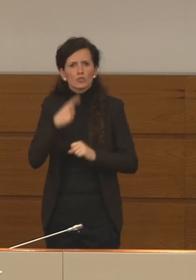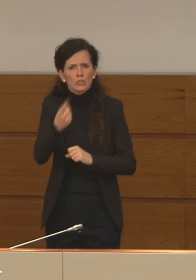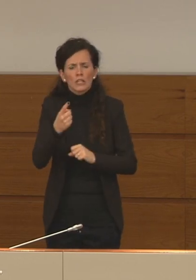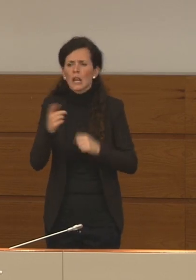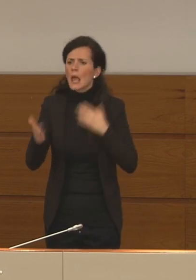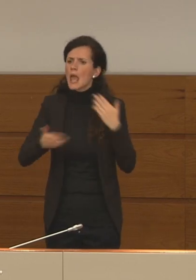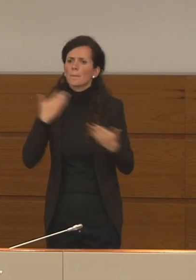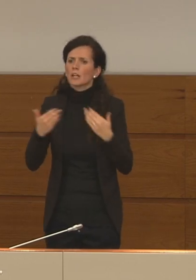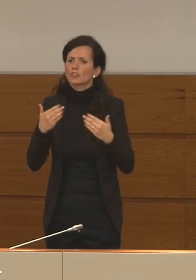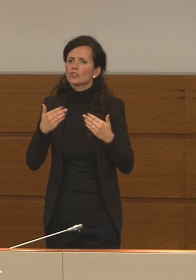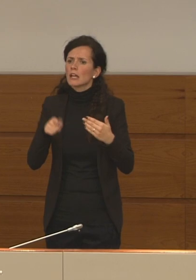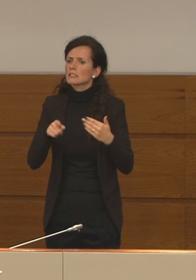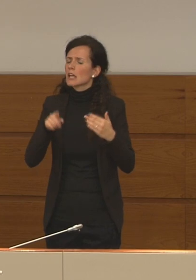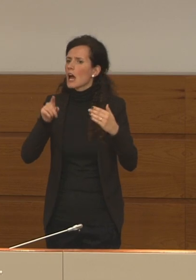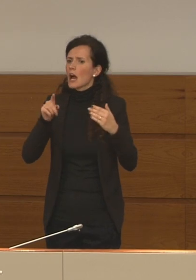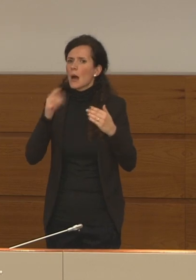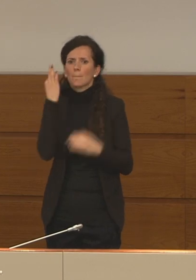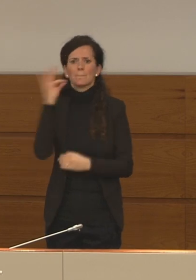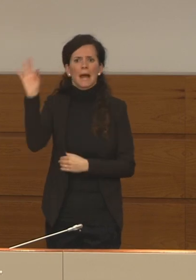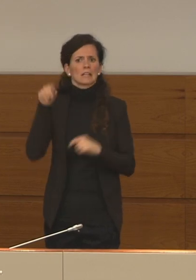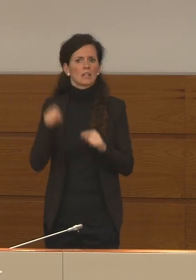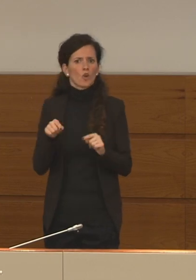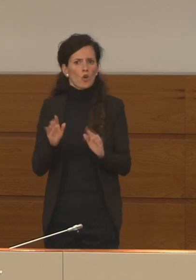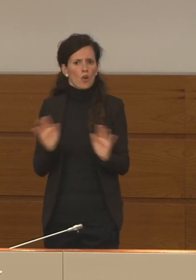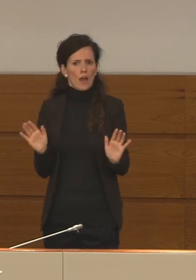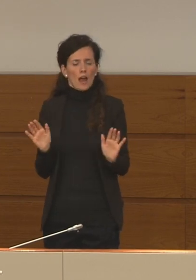noi siamo abituati almeno per quello che riguarda noi